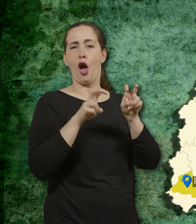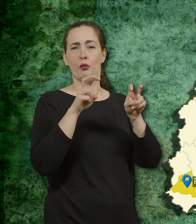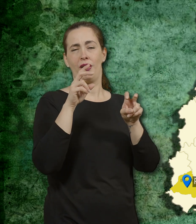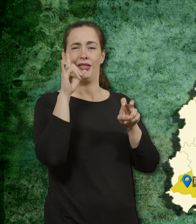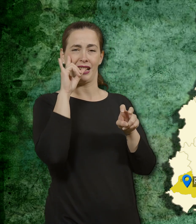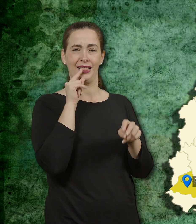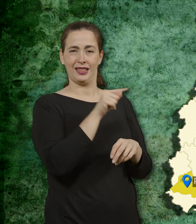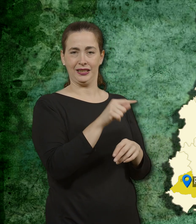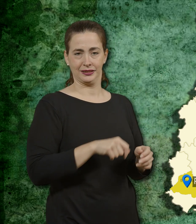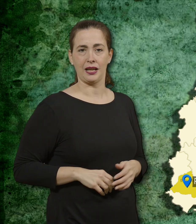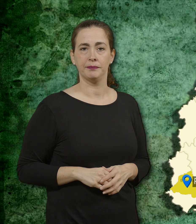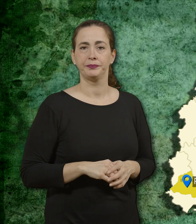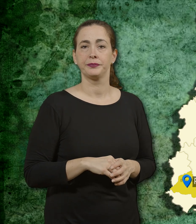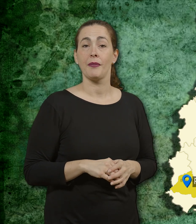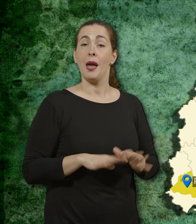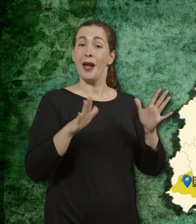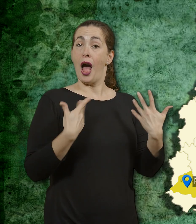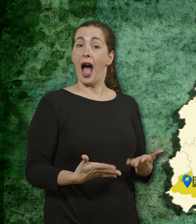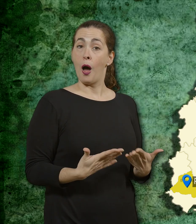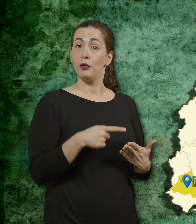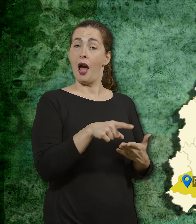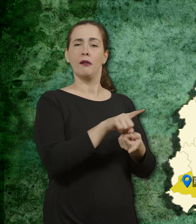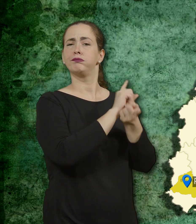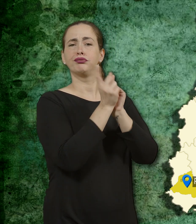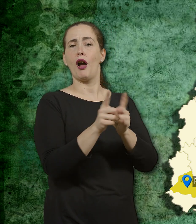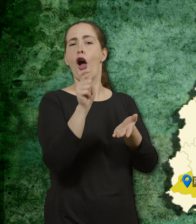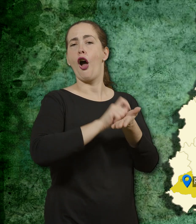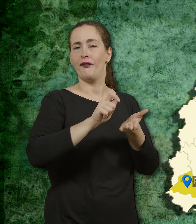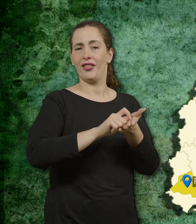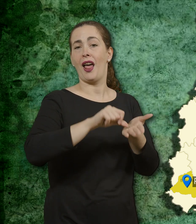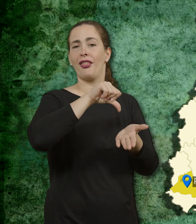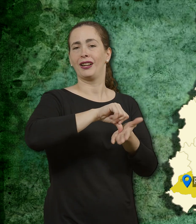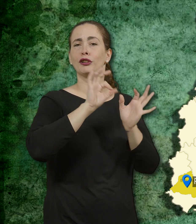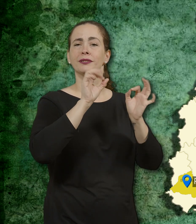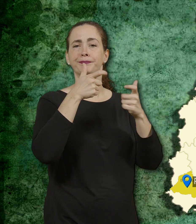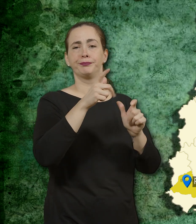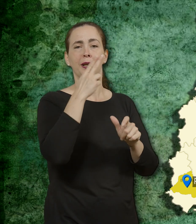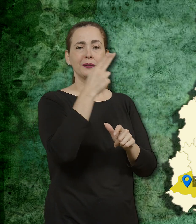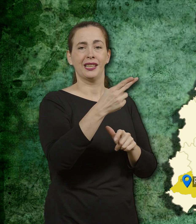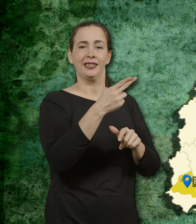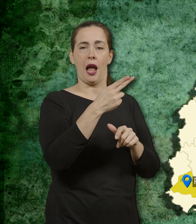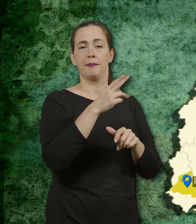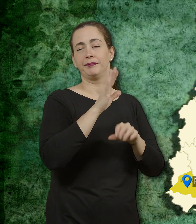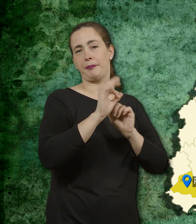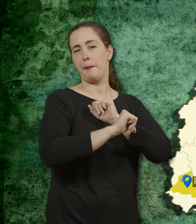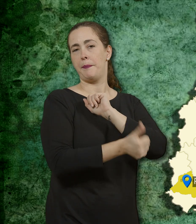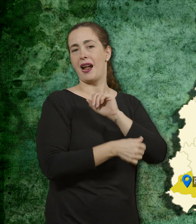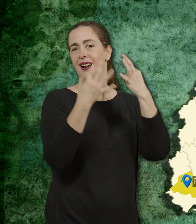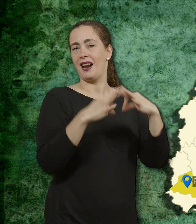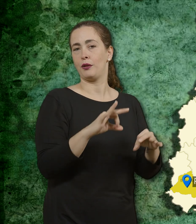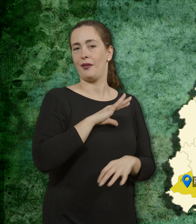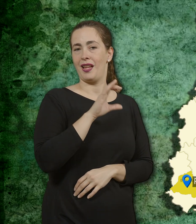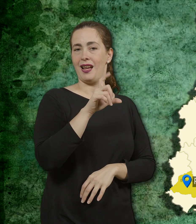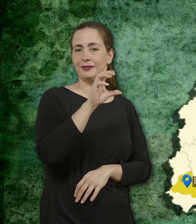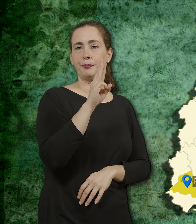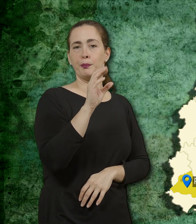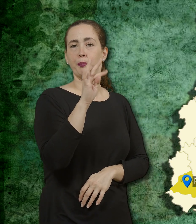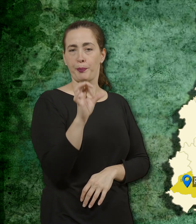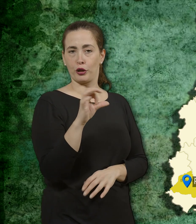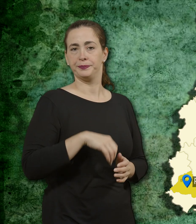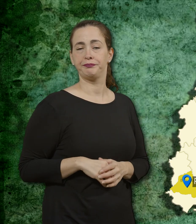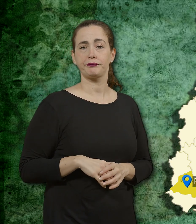i que actualment és l'oficina i el centre de visitants del Parc Natural dels Ports.